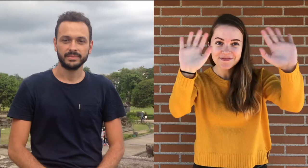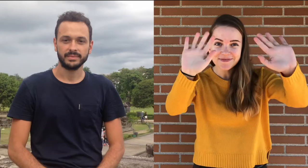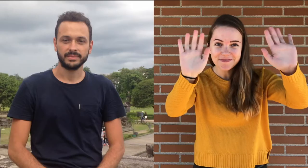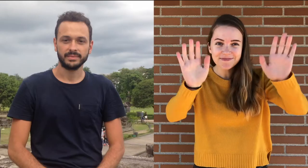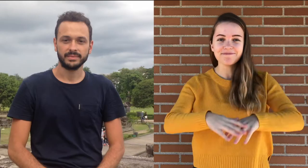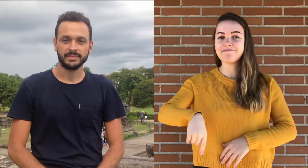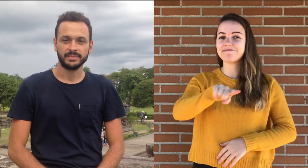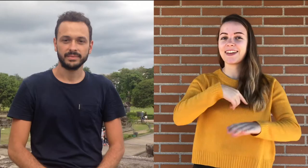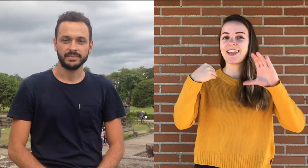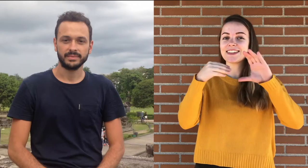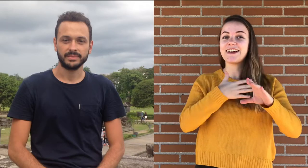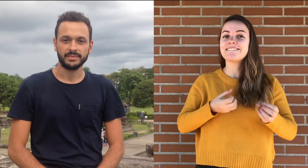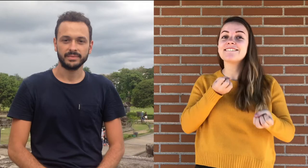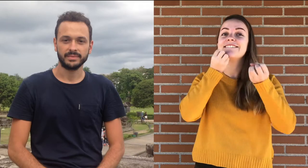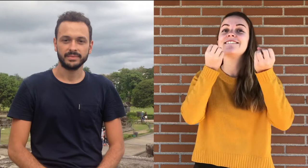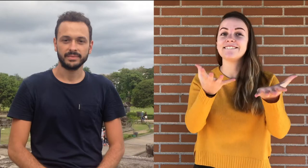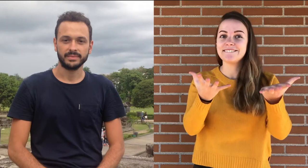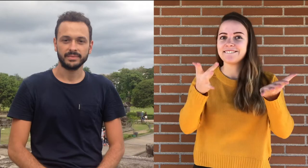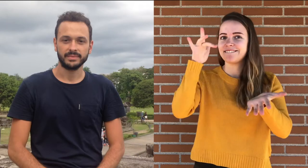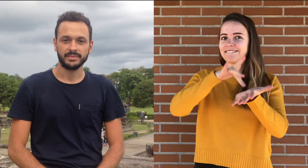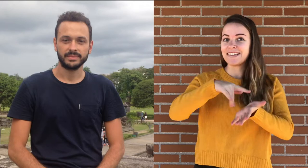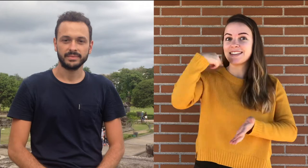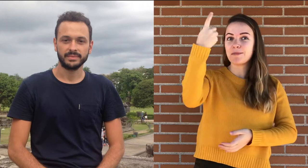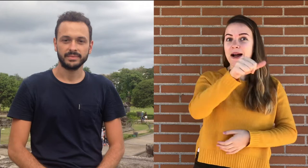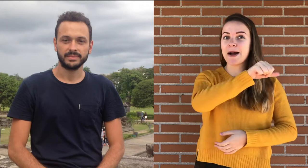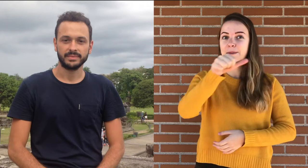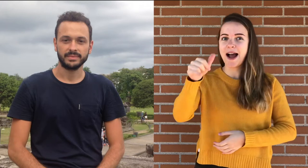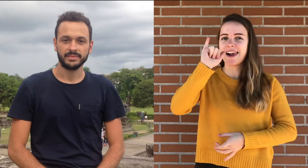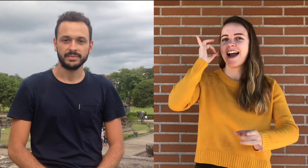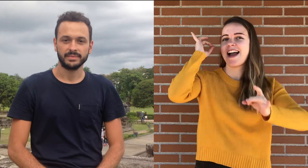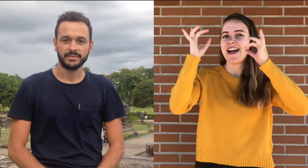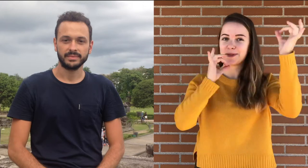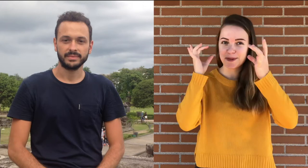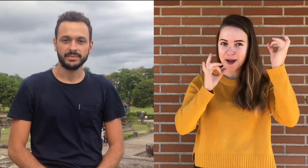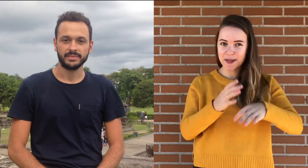¡Hola! La CJS-CNSE desea contaros que la semana que viene hay una actividad.